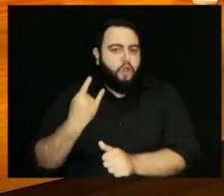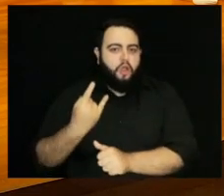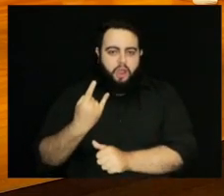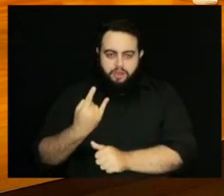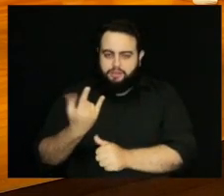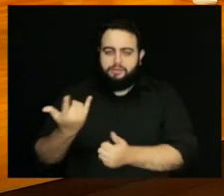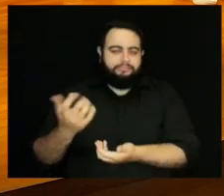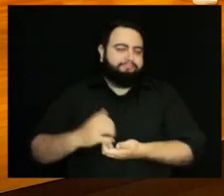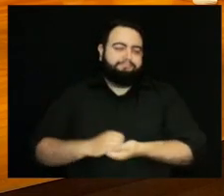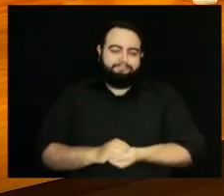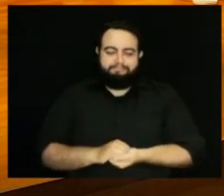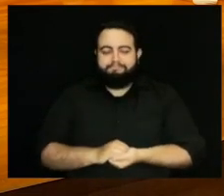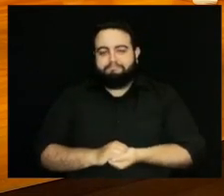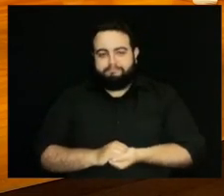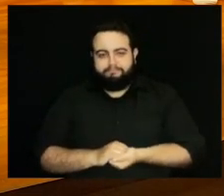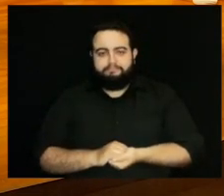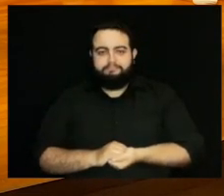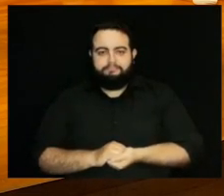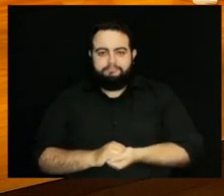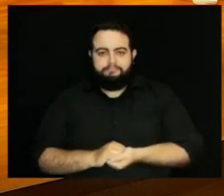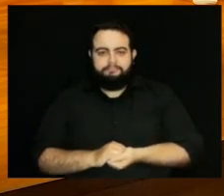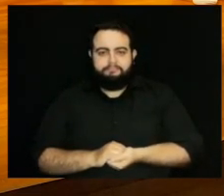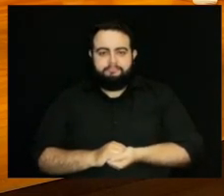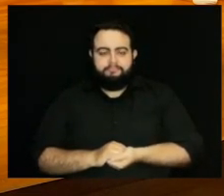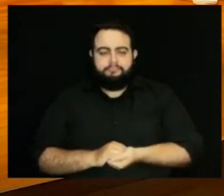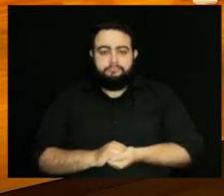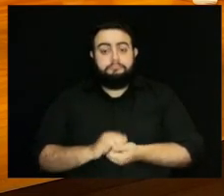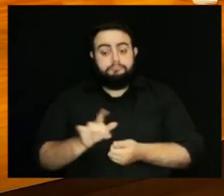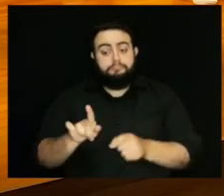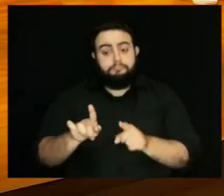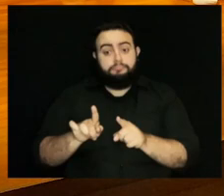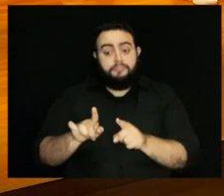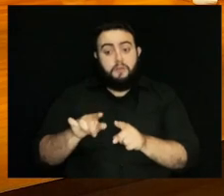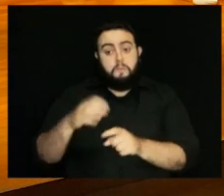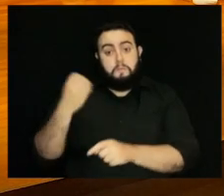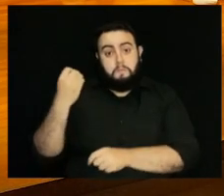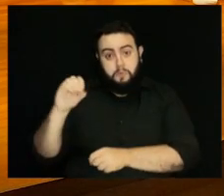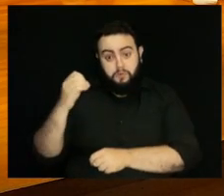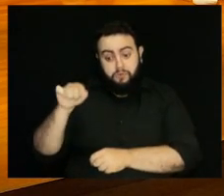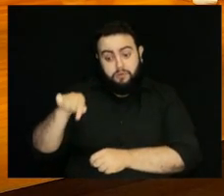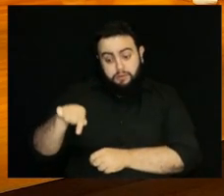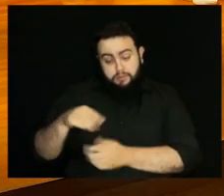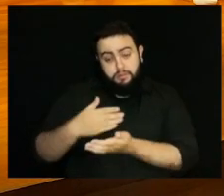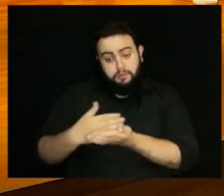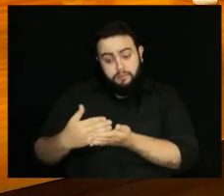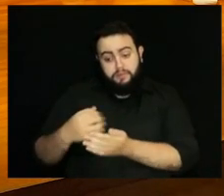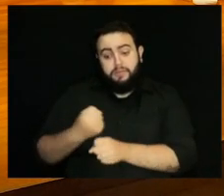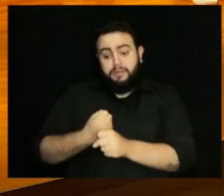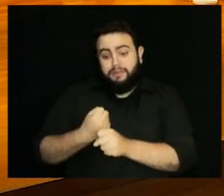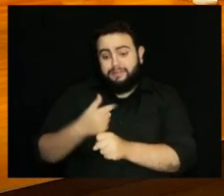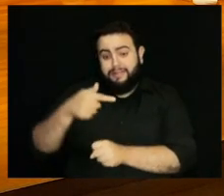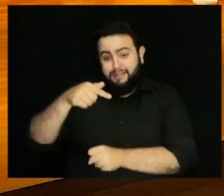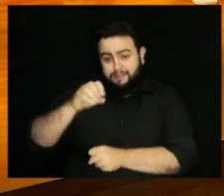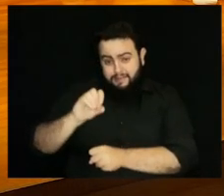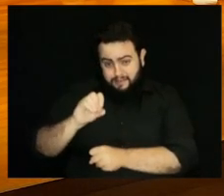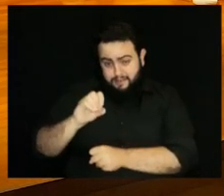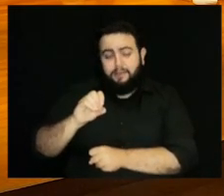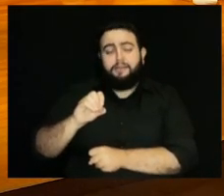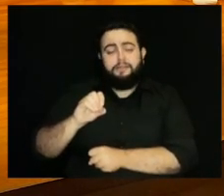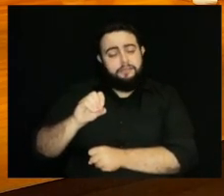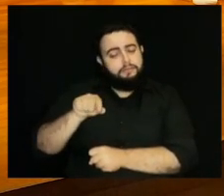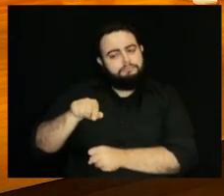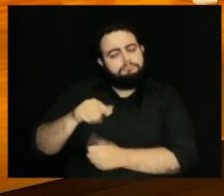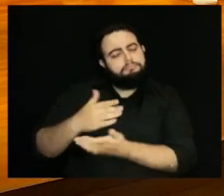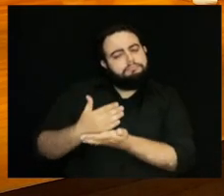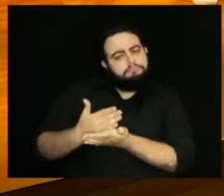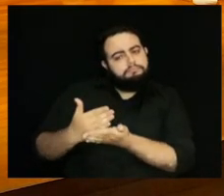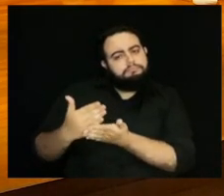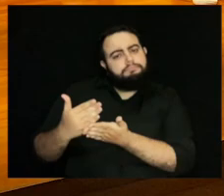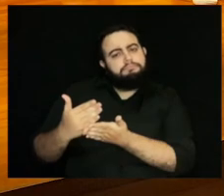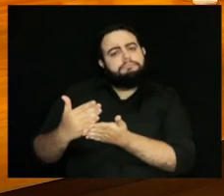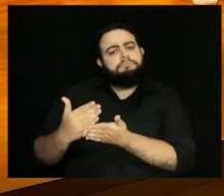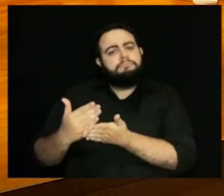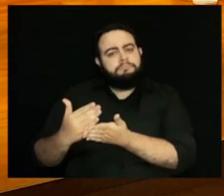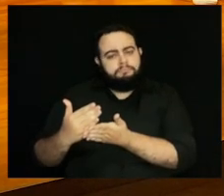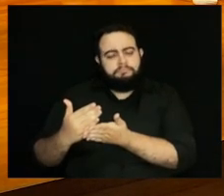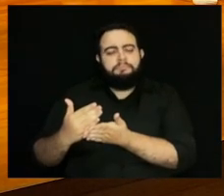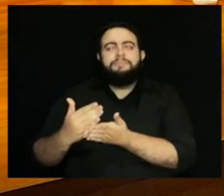acabou. E aí Porto Alegre nesse começo de anos 70 ela começa a como se partisse do zero, porque o